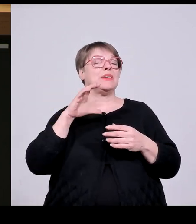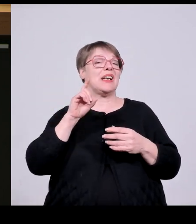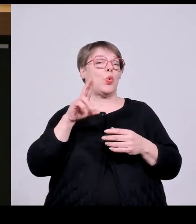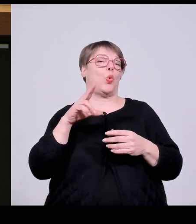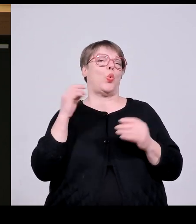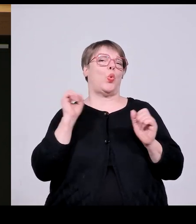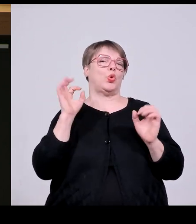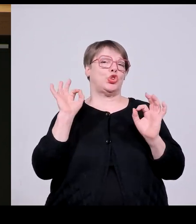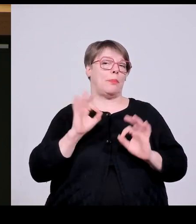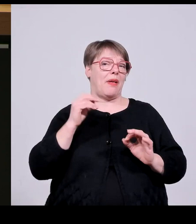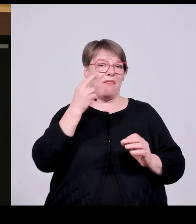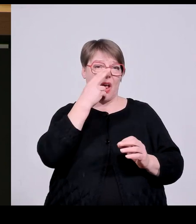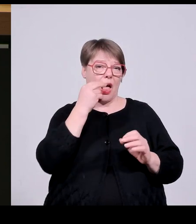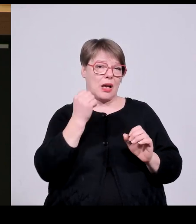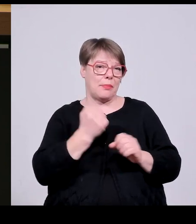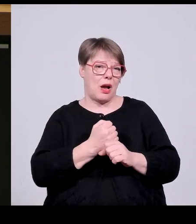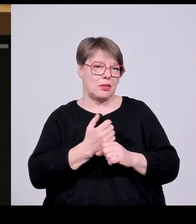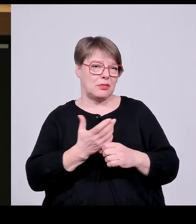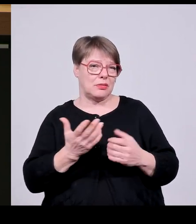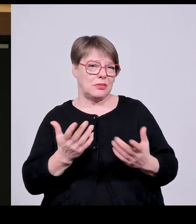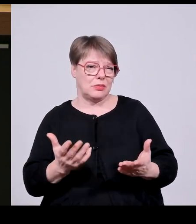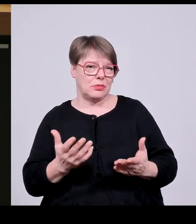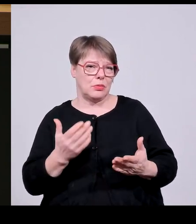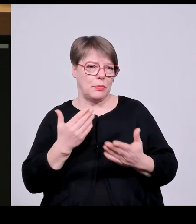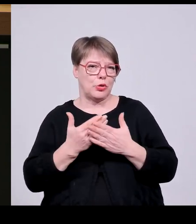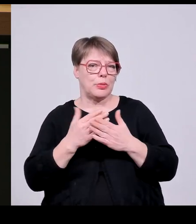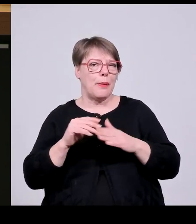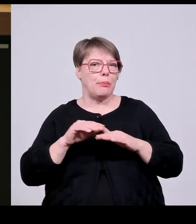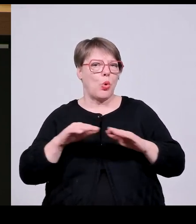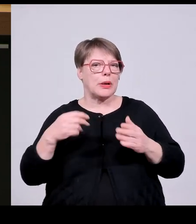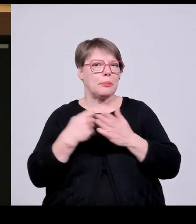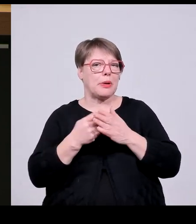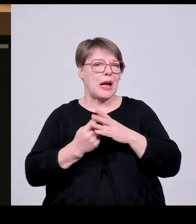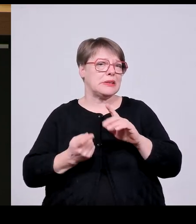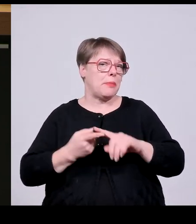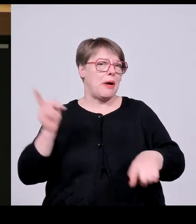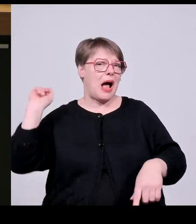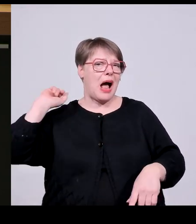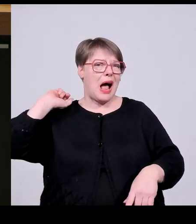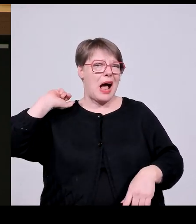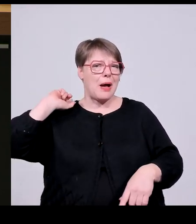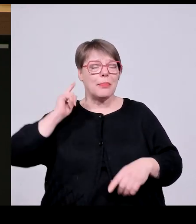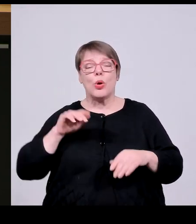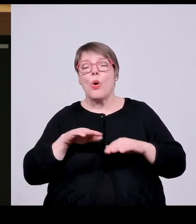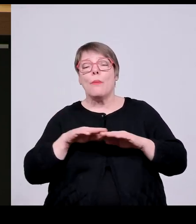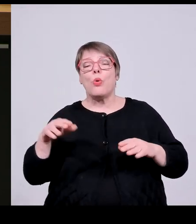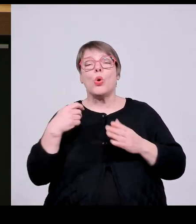Gerade in den zentralen Lagen machen die Bodenpreise heute circa 40% der Baukosten aus.